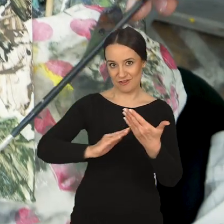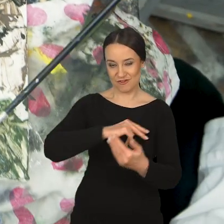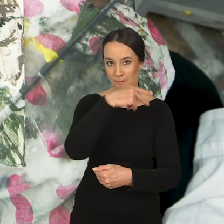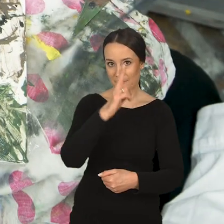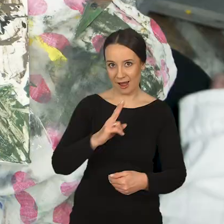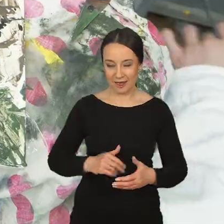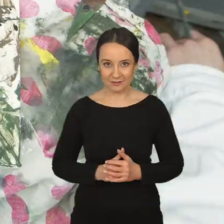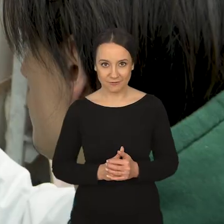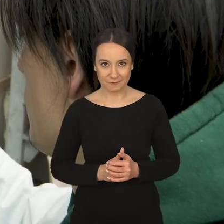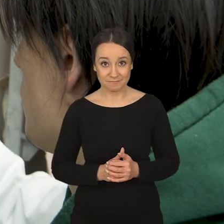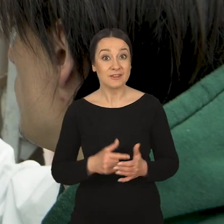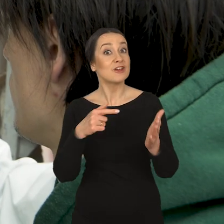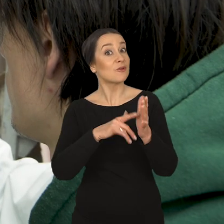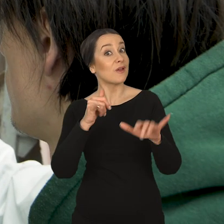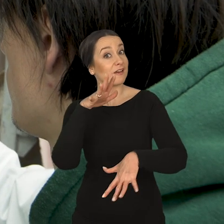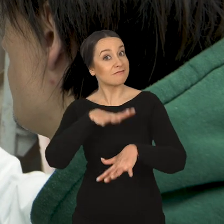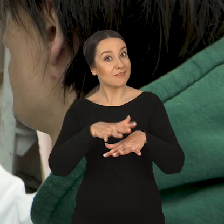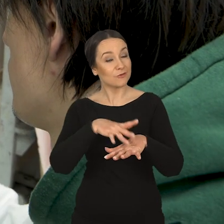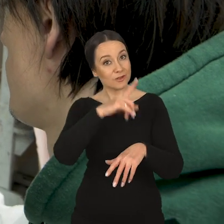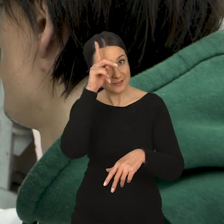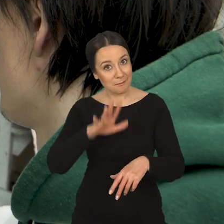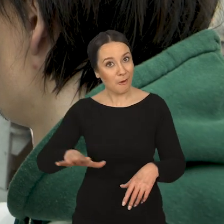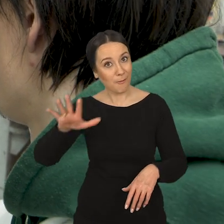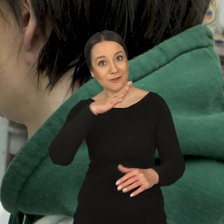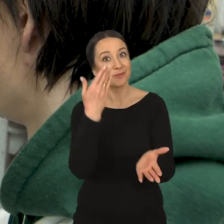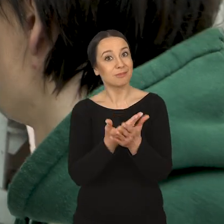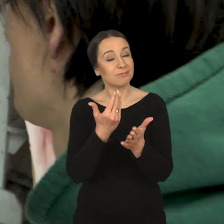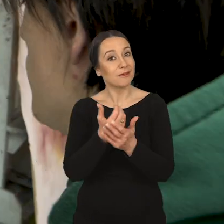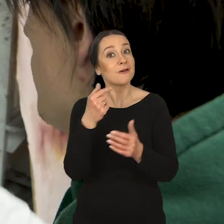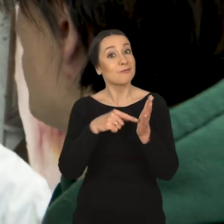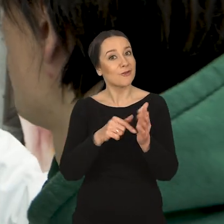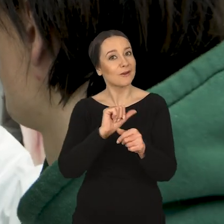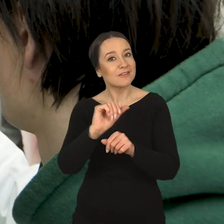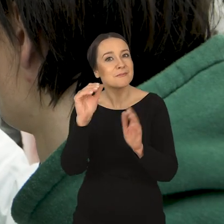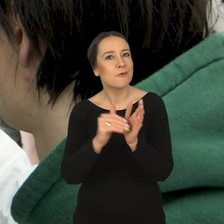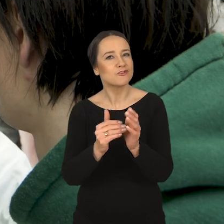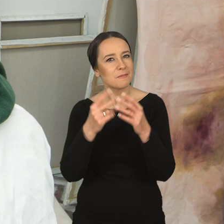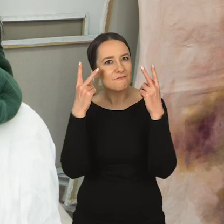Wydziału Malarstwa jako społeczności. Dlatego tak istotną wydaje się potrzeba